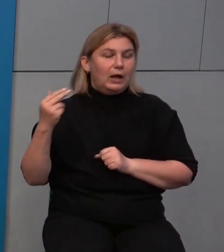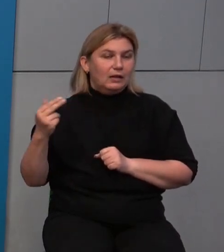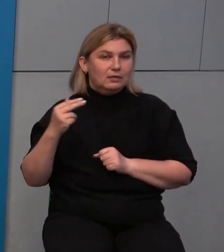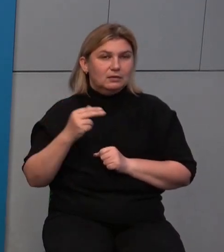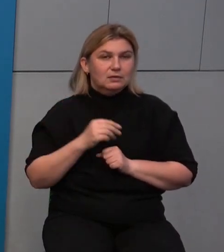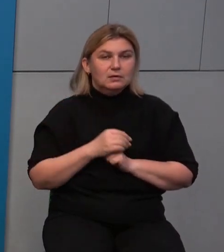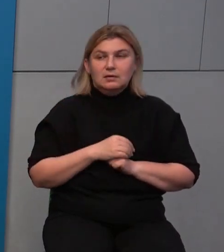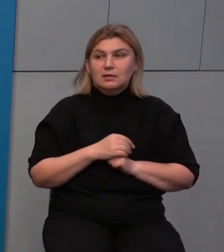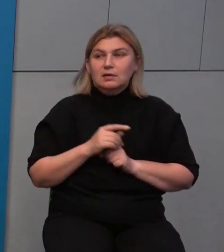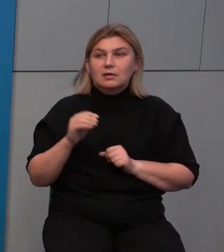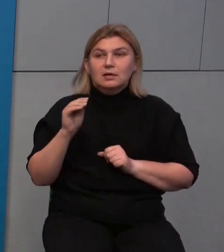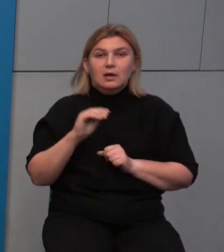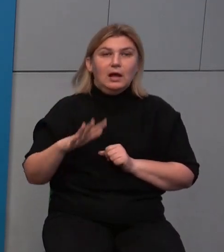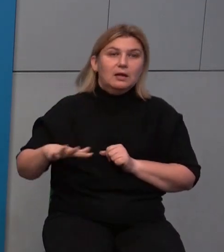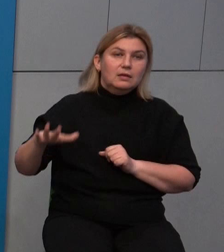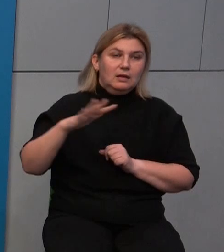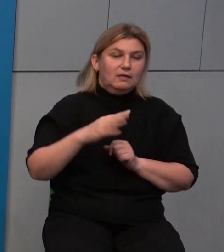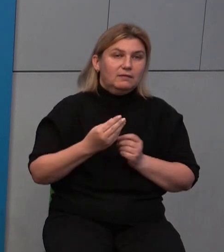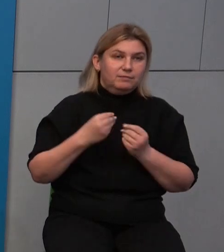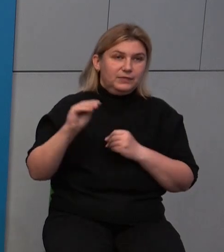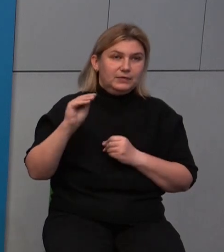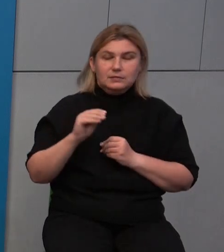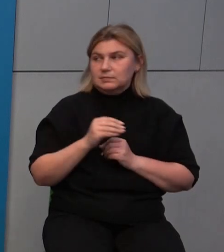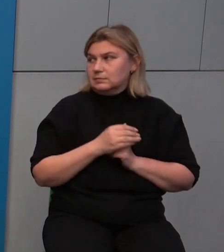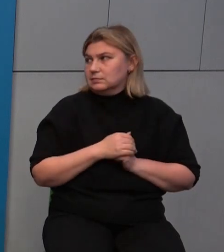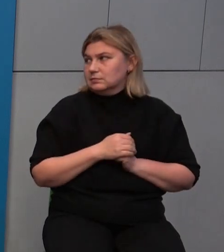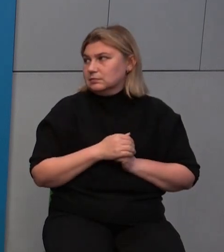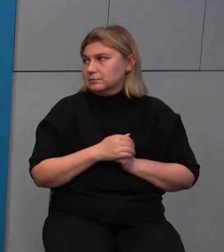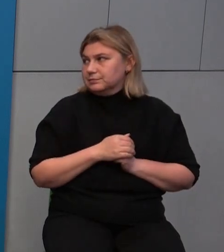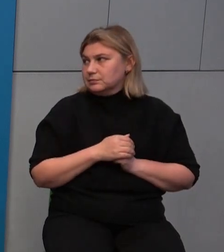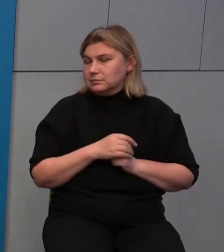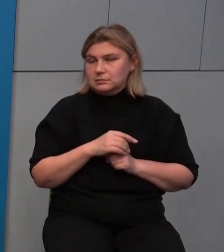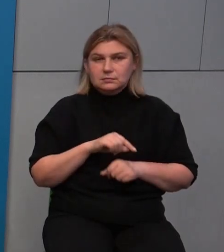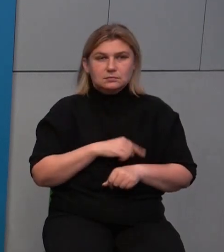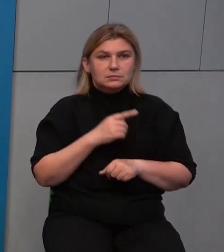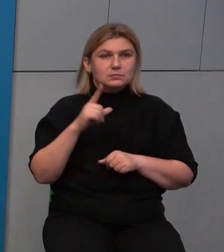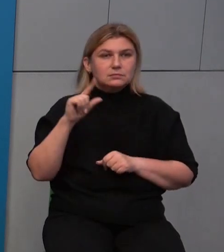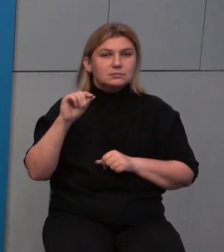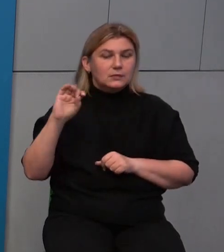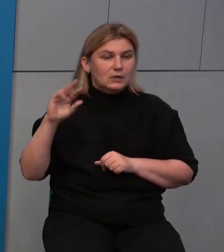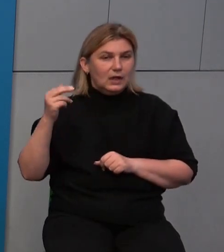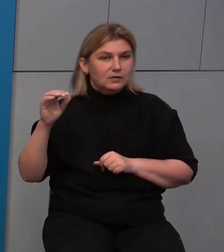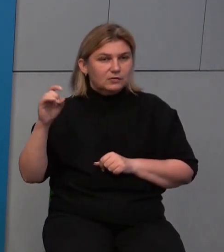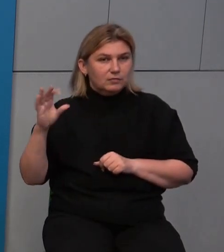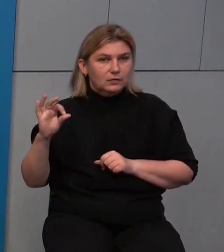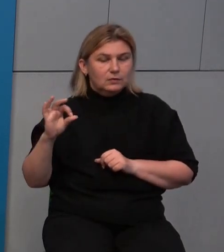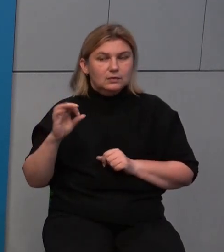a na niektórych terenach jeszcze więcej, dłużej pogaństwa zmieniło wyobraźnię.